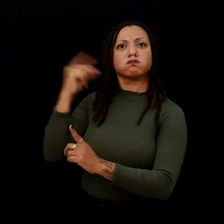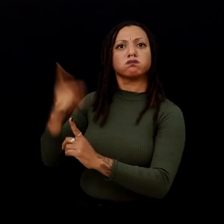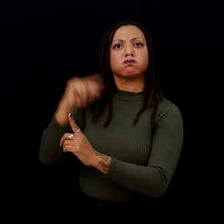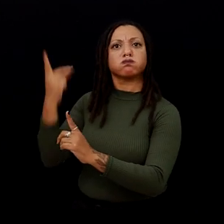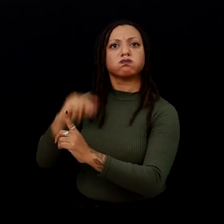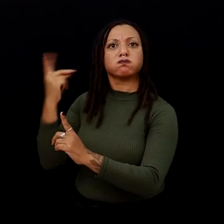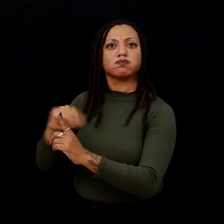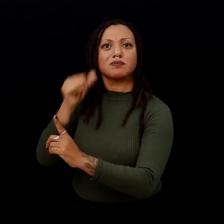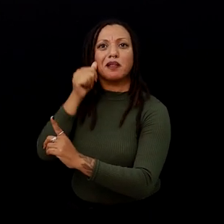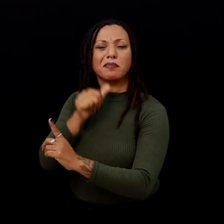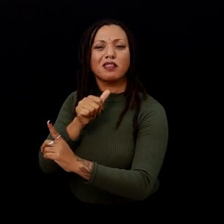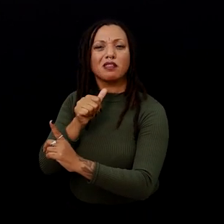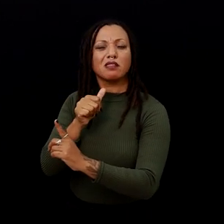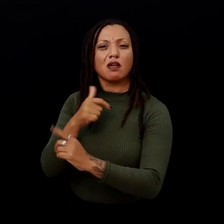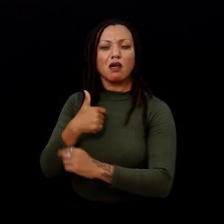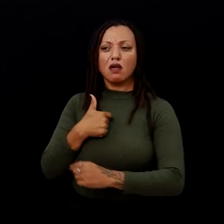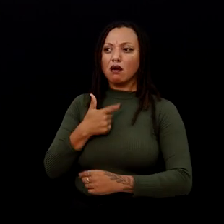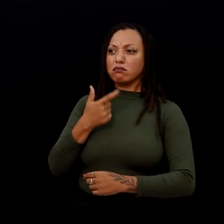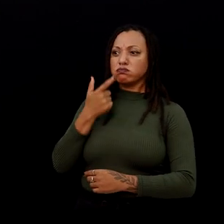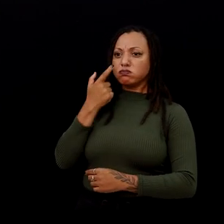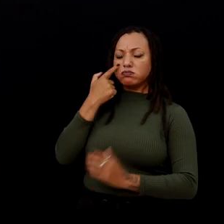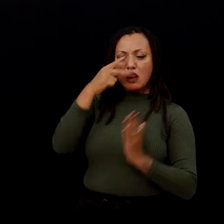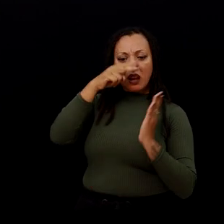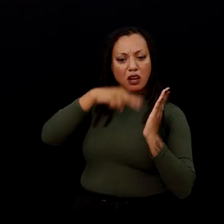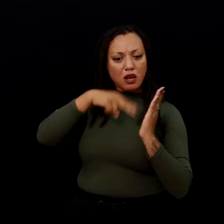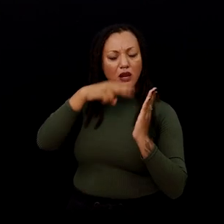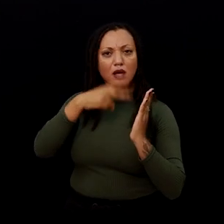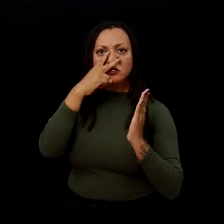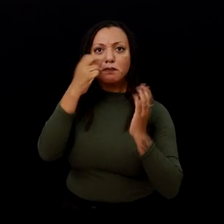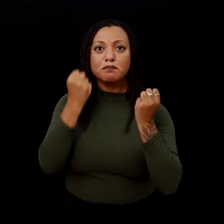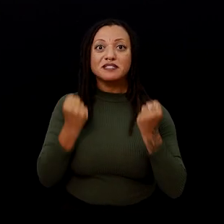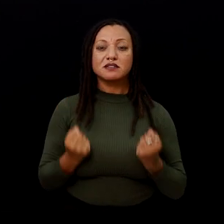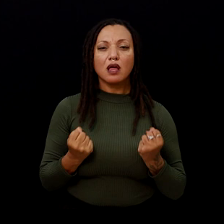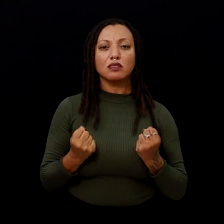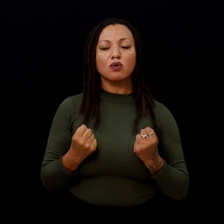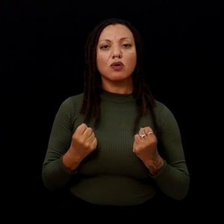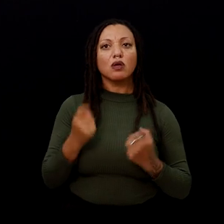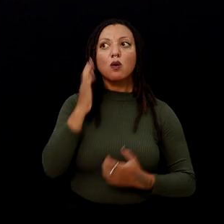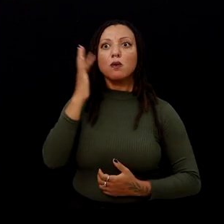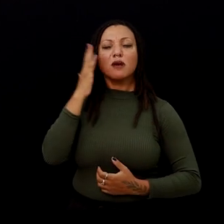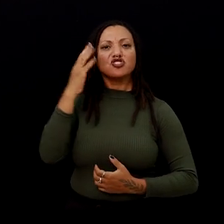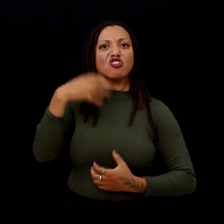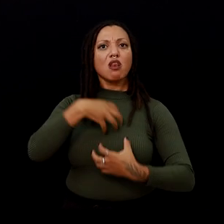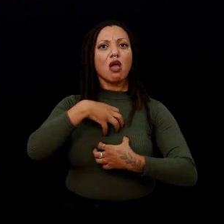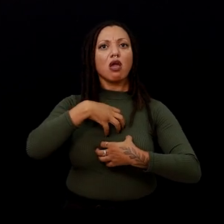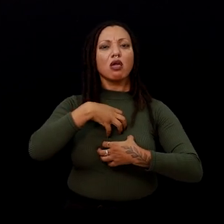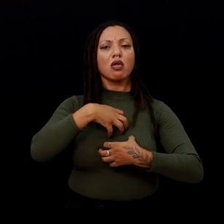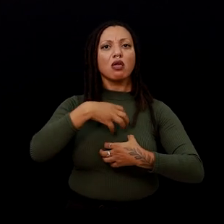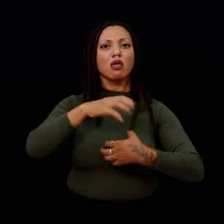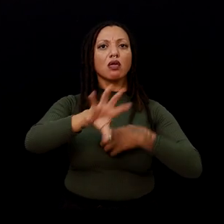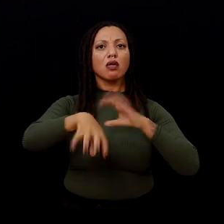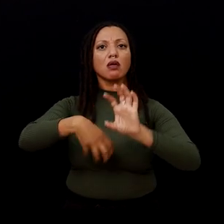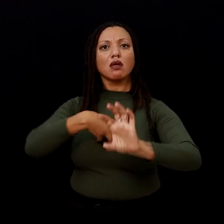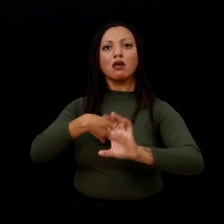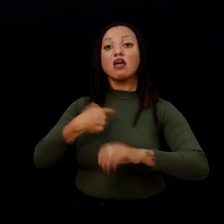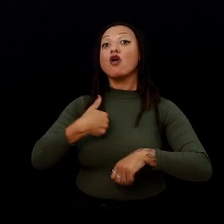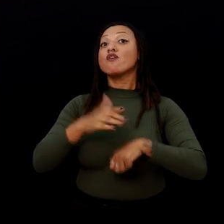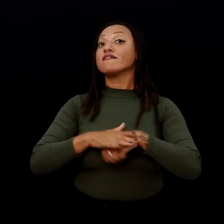Eu achei isso muito pesado, tocou muito em mim, tipo eu me imaginei nessa situação. O que eu faria?